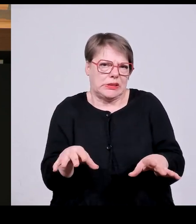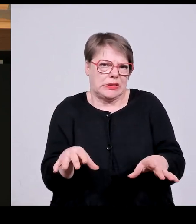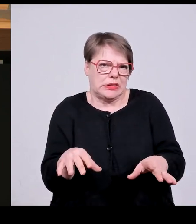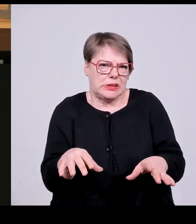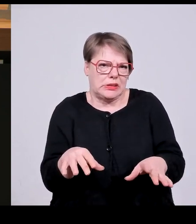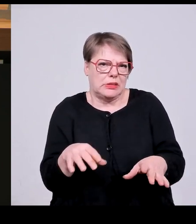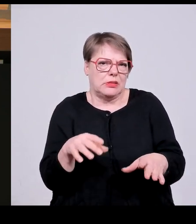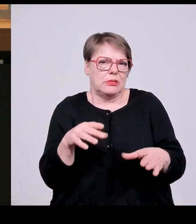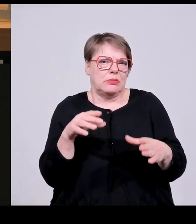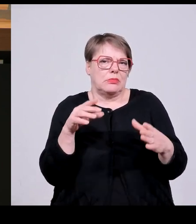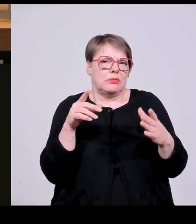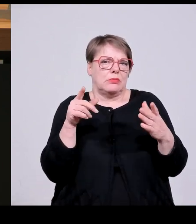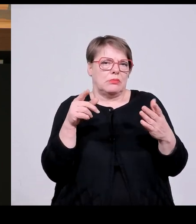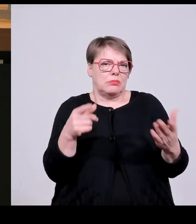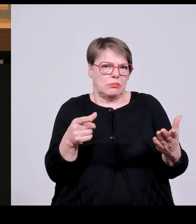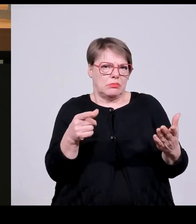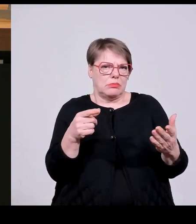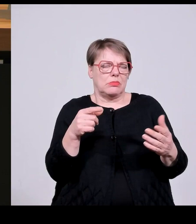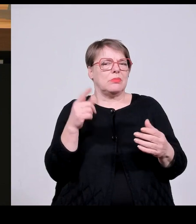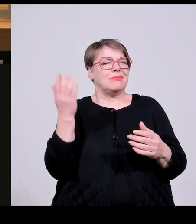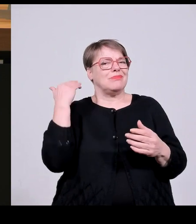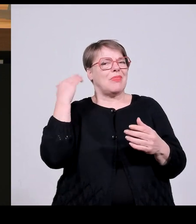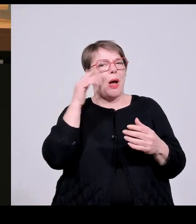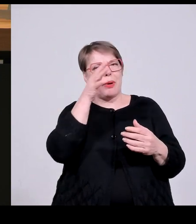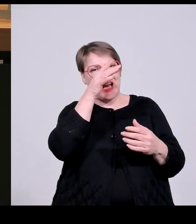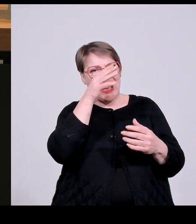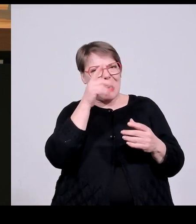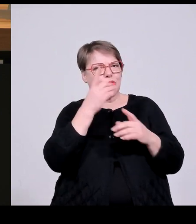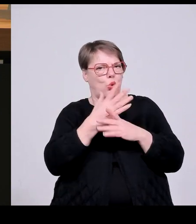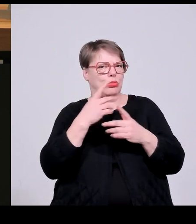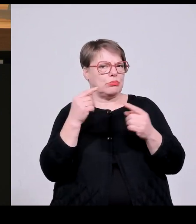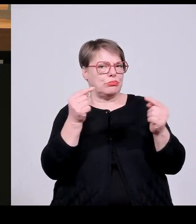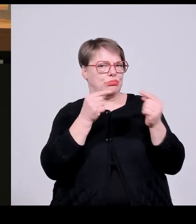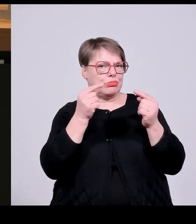Zwischenzeit dran gearbeitet, Ideen entwickelt und Lösungsvorschläge eingebracht.